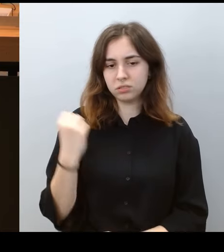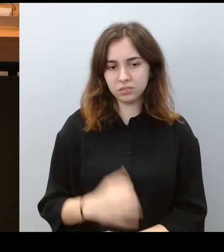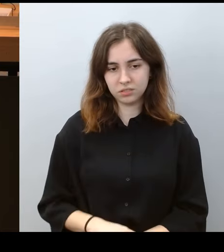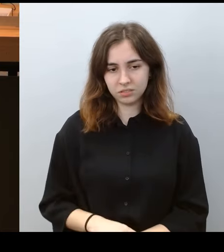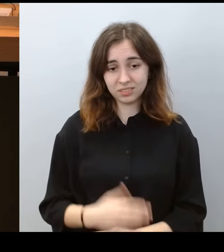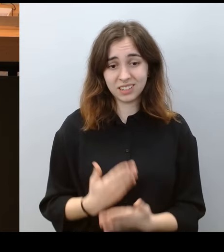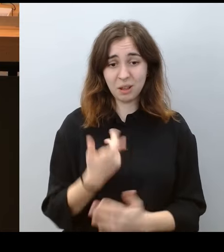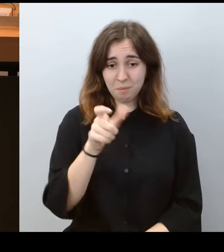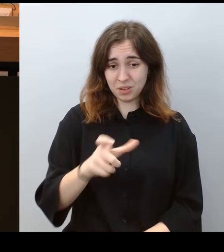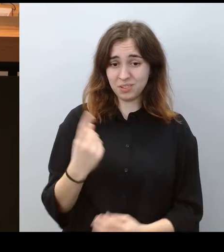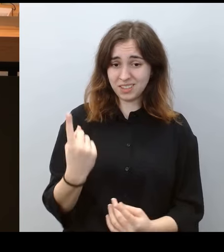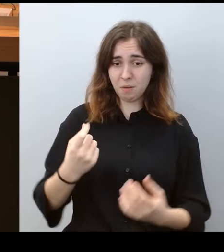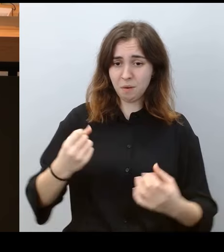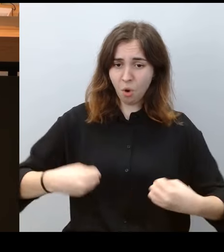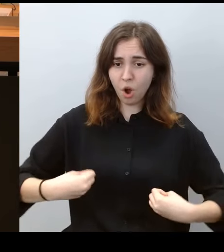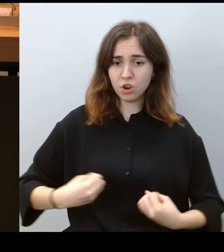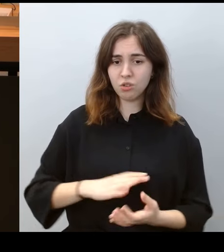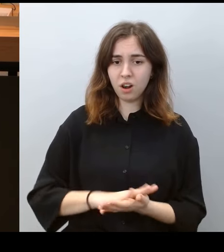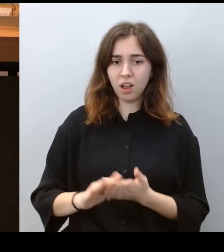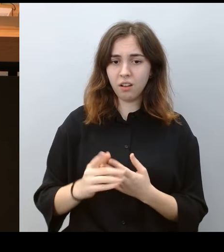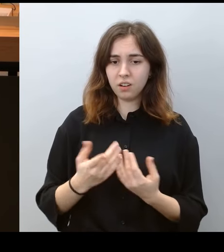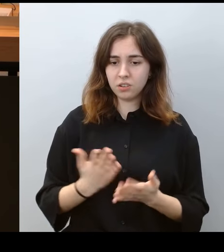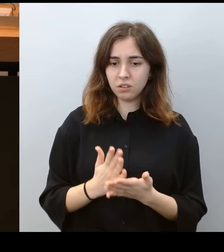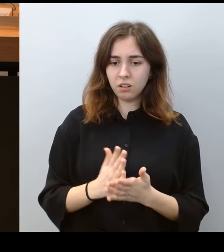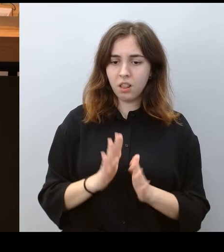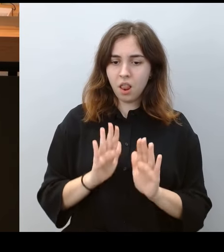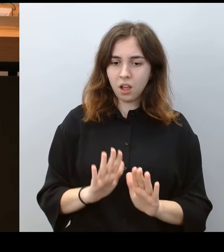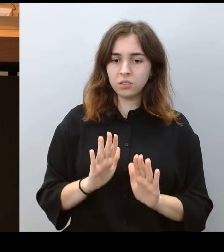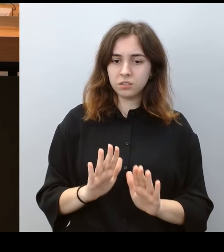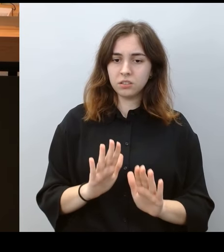unser aller Augen verelenden. Wir sehen es alle doch jeden Tag,